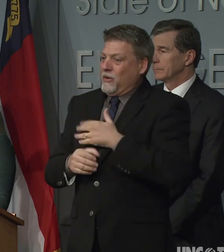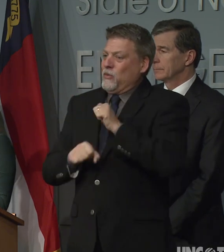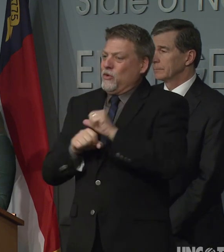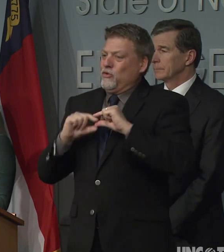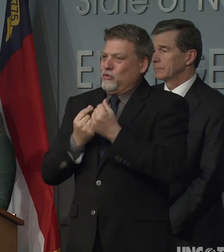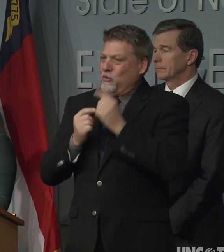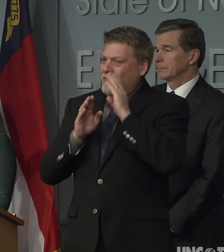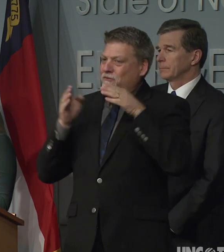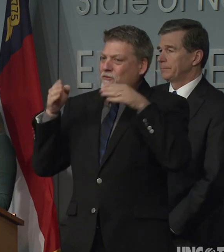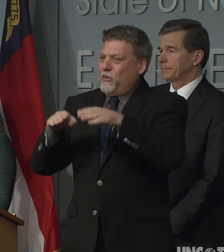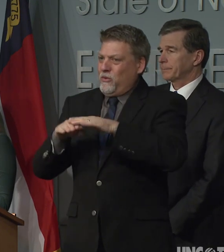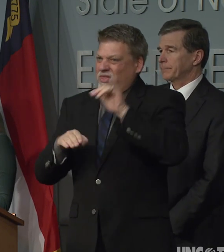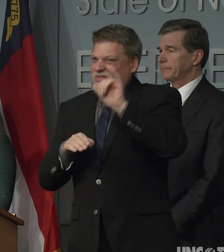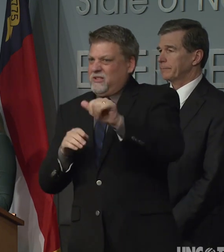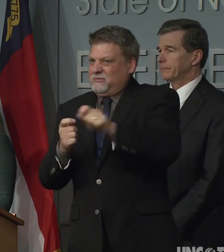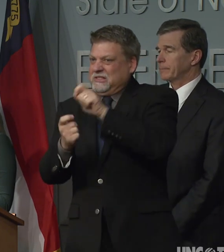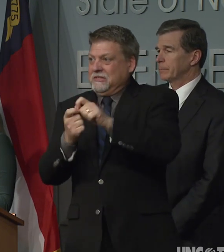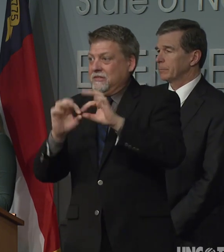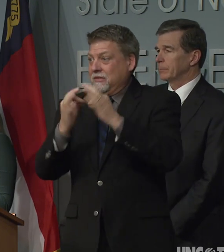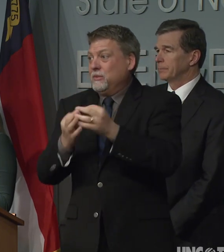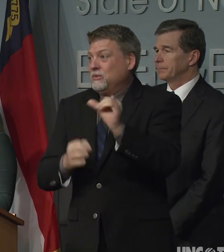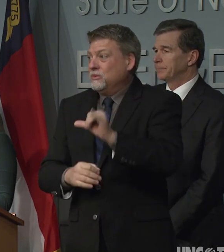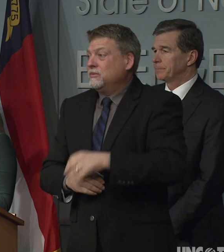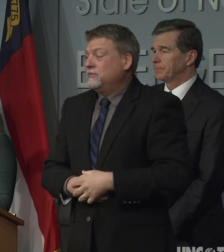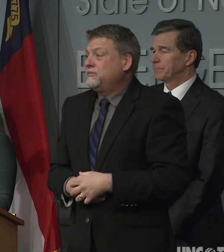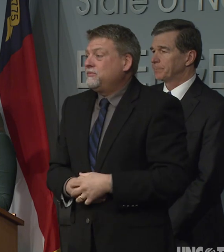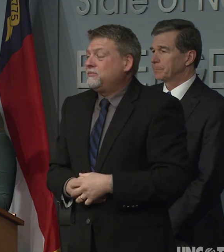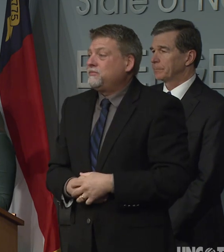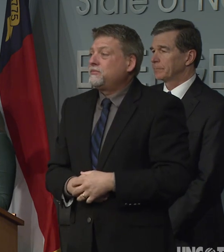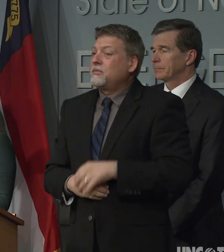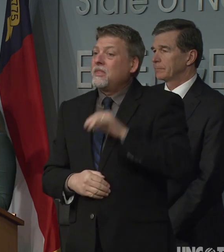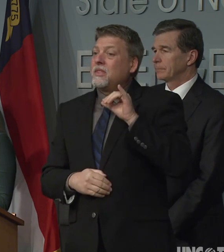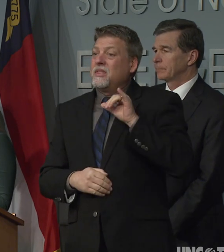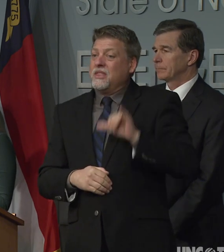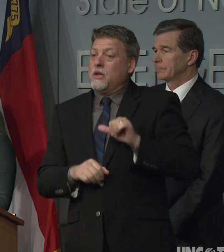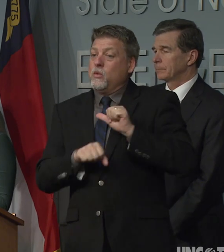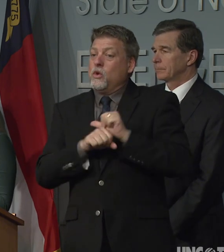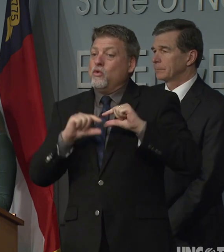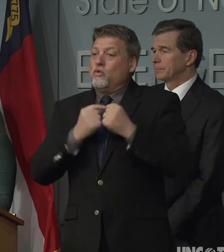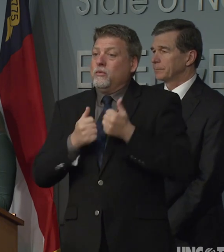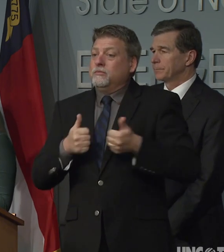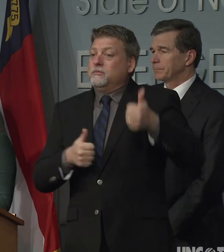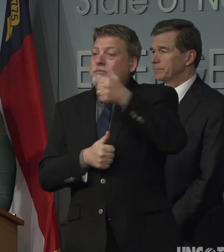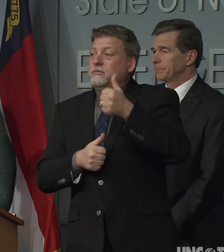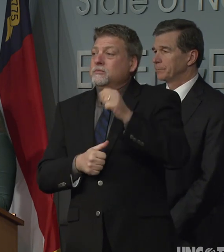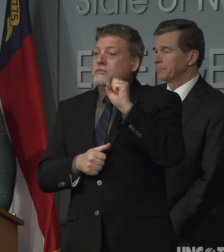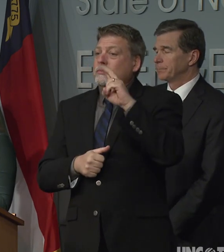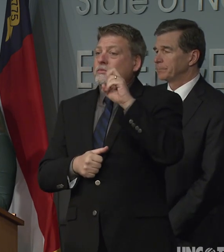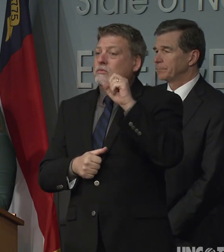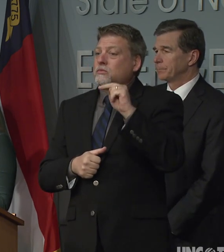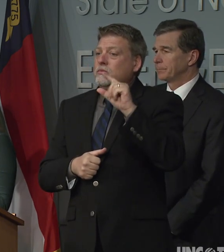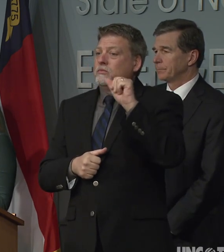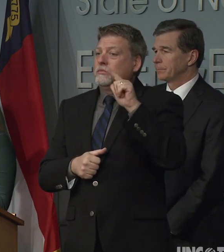Este grupo de trabajo creará ideas innovadoras para apoyarlos este grupo de trabajo está siendo dirigido por si